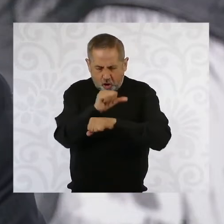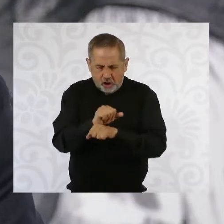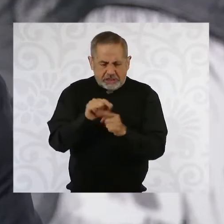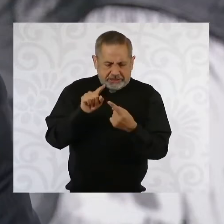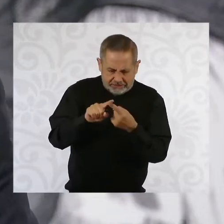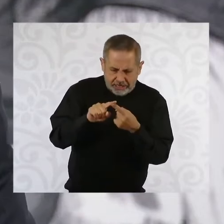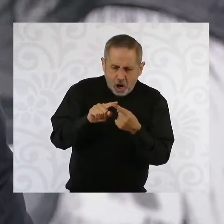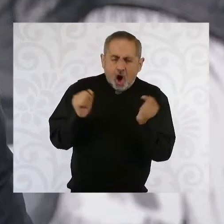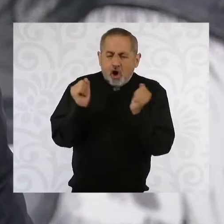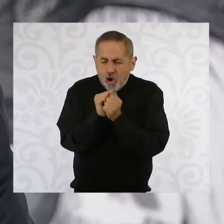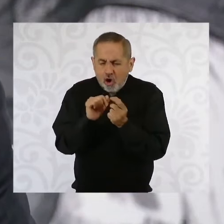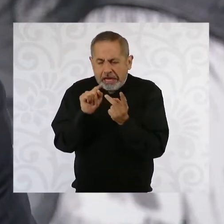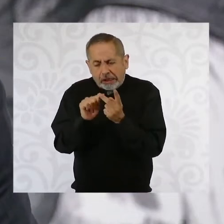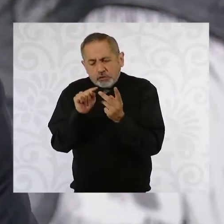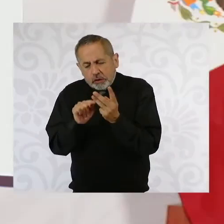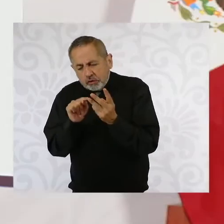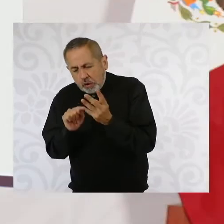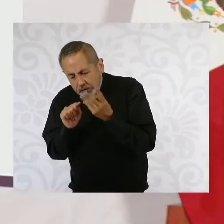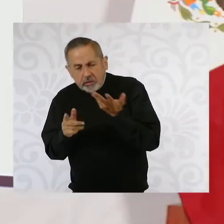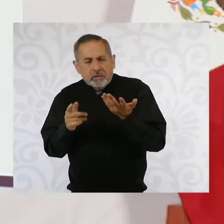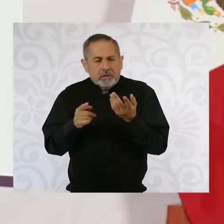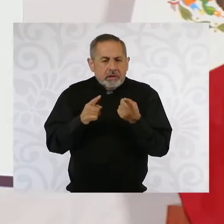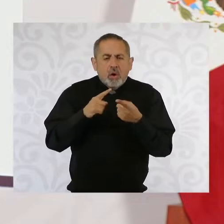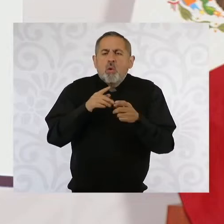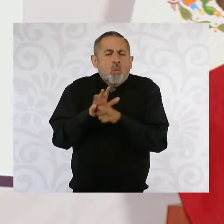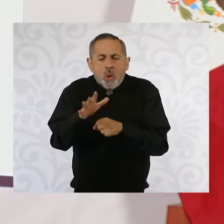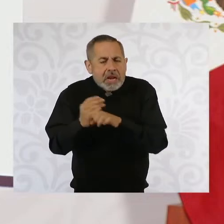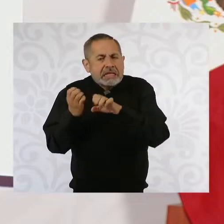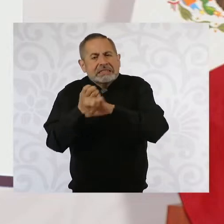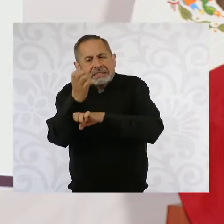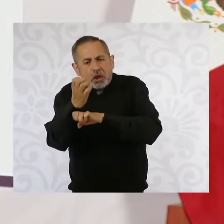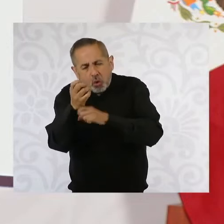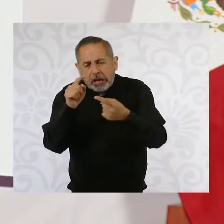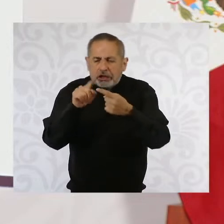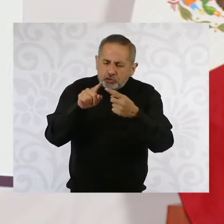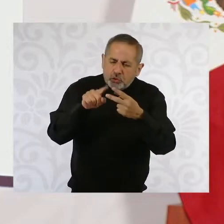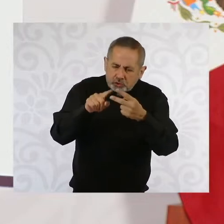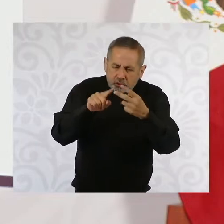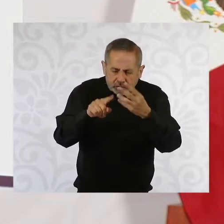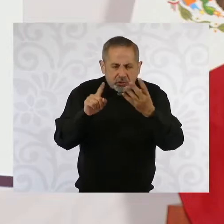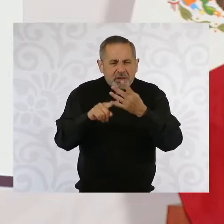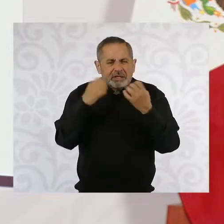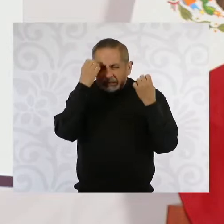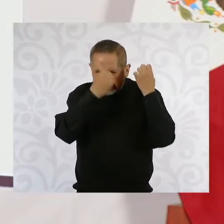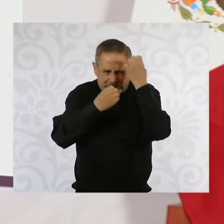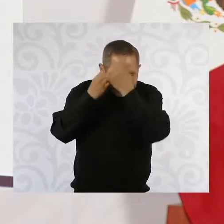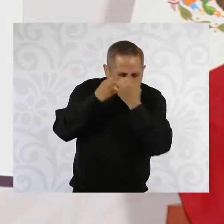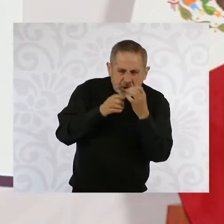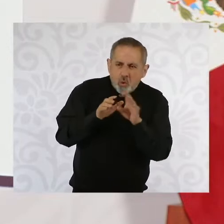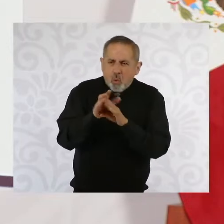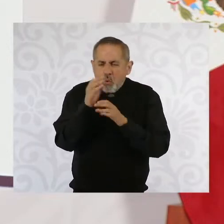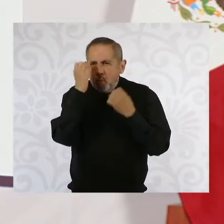ciudades en diferentes estados de de la República Mexicana para definir Dónde se puede localizar